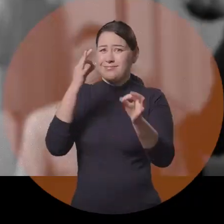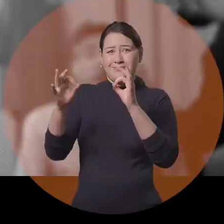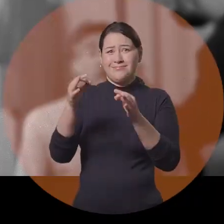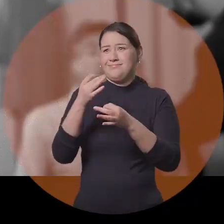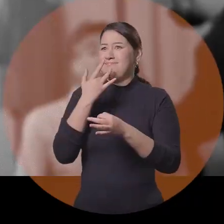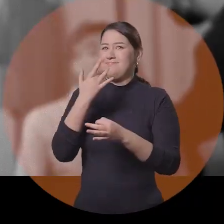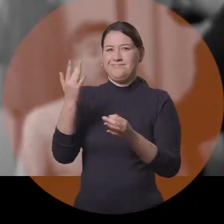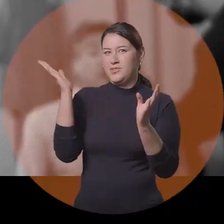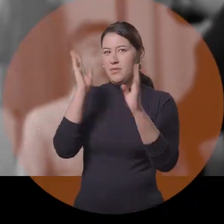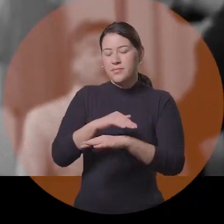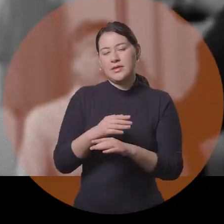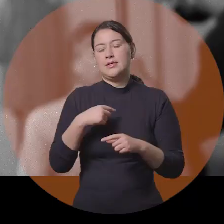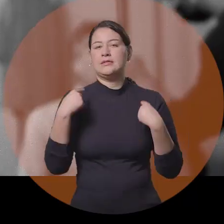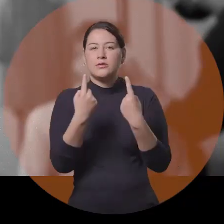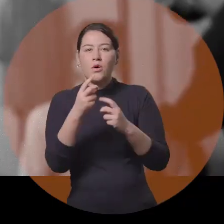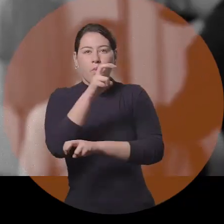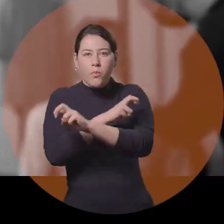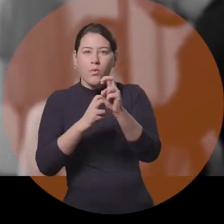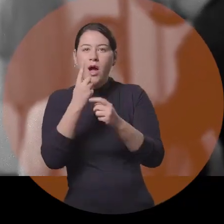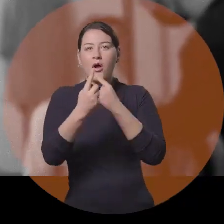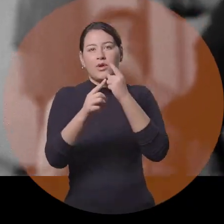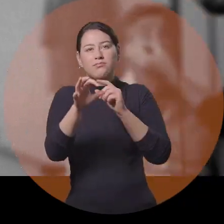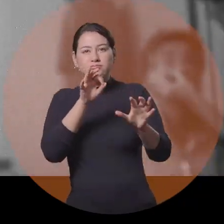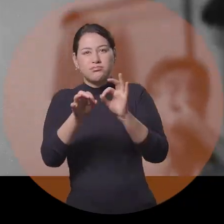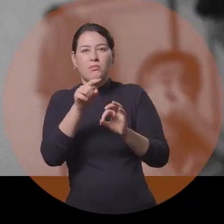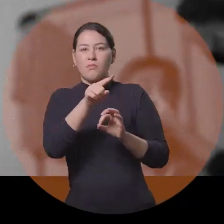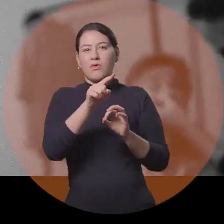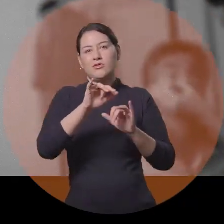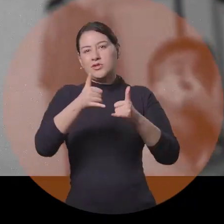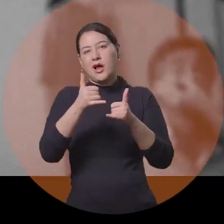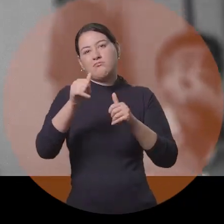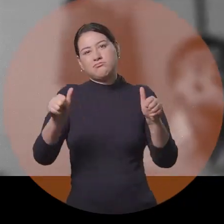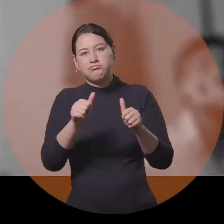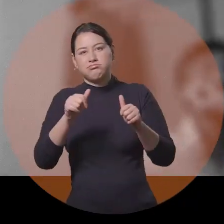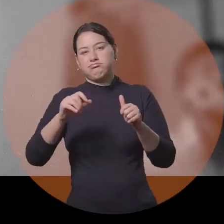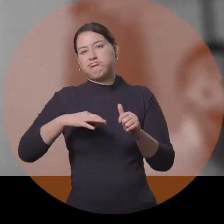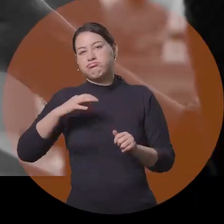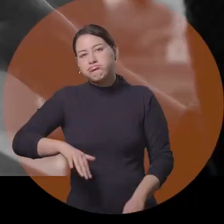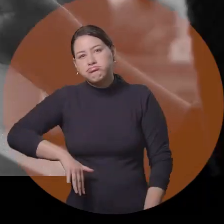Estamos tratando de rescatar algunas habilidades que vos has desarrollado a lo largo de tu vida y que vos decís: